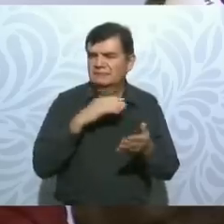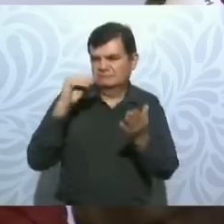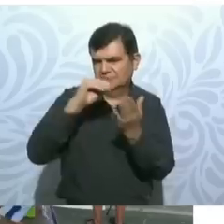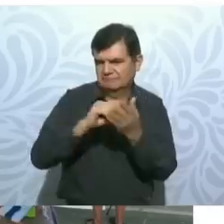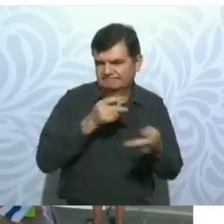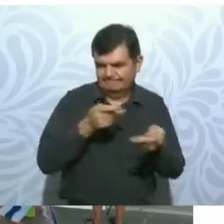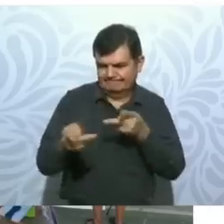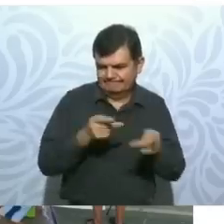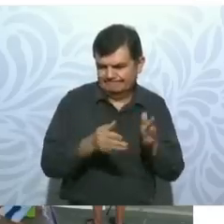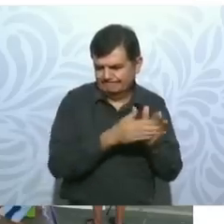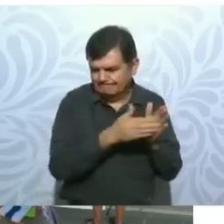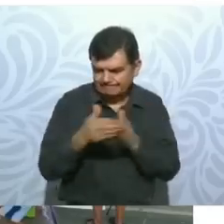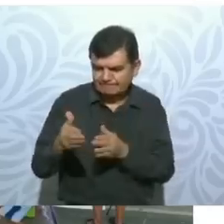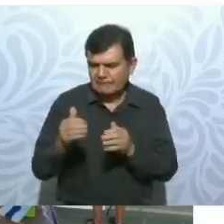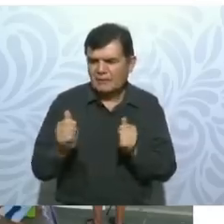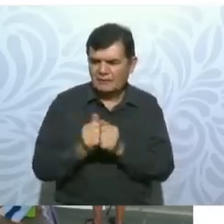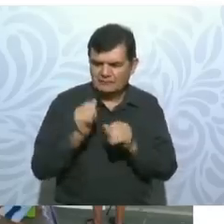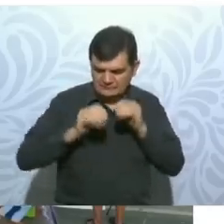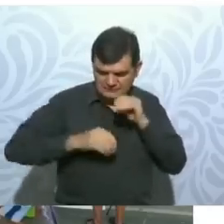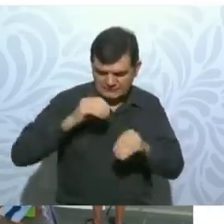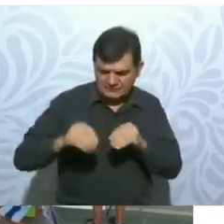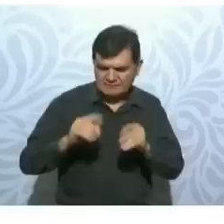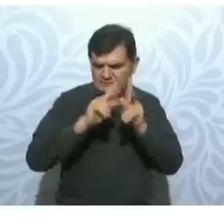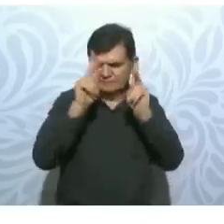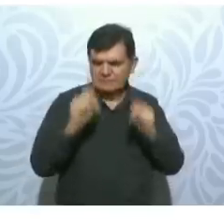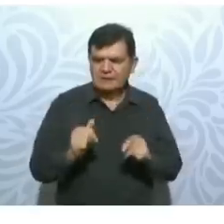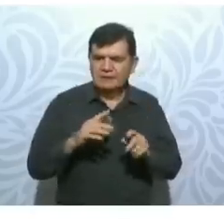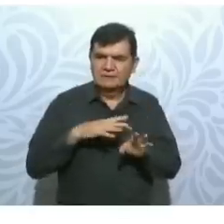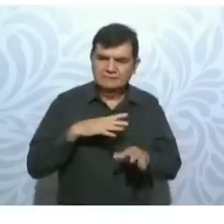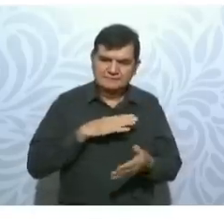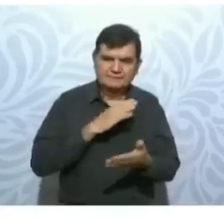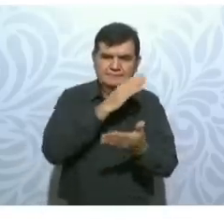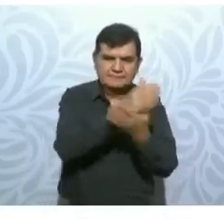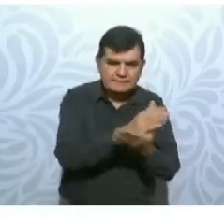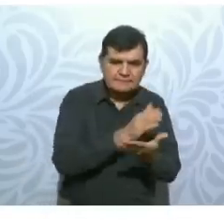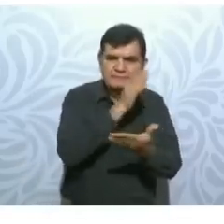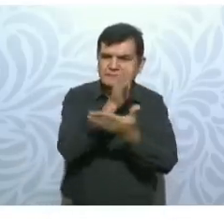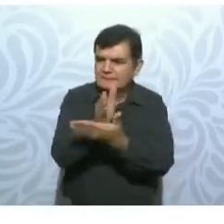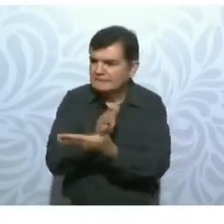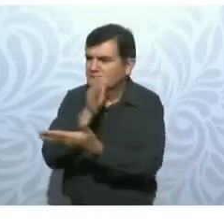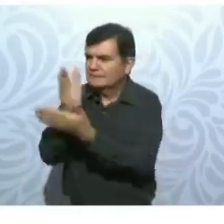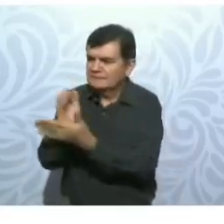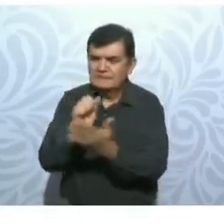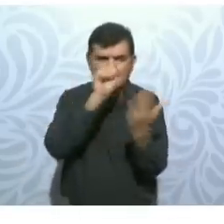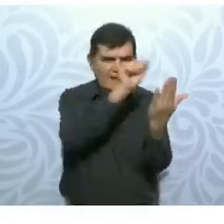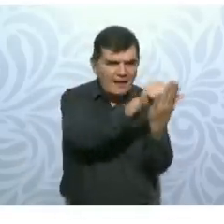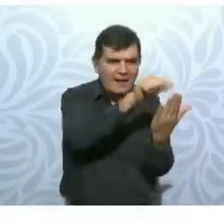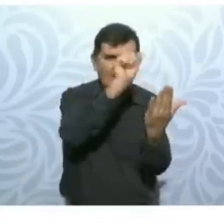construcción de paz para ir a territorio a tocar casa por casa en las colonias en las